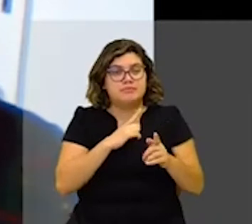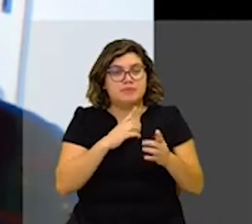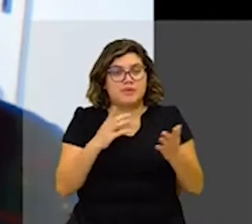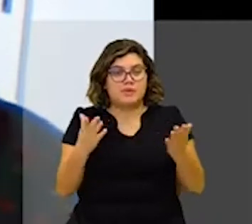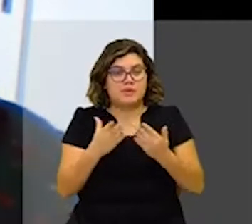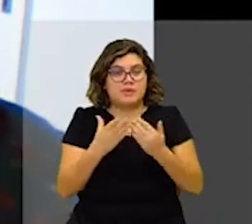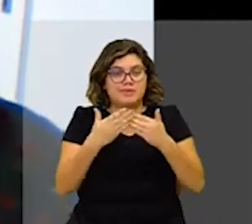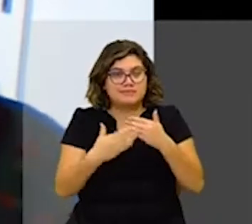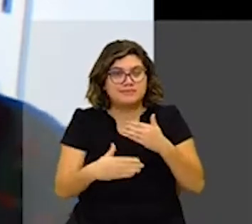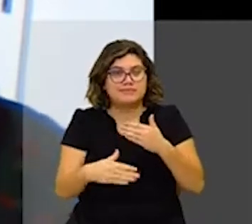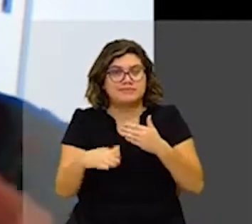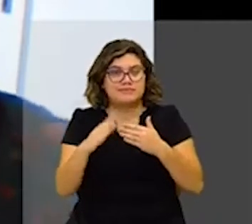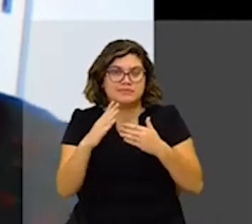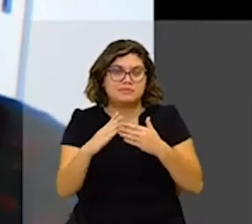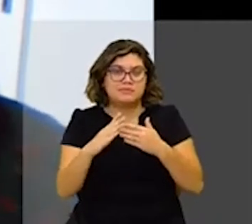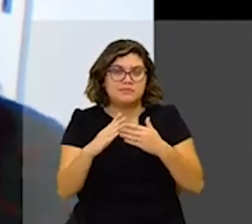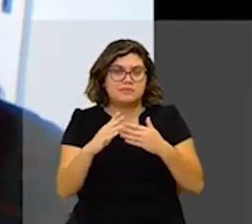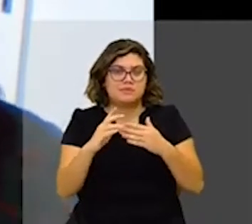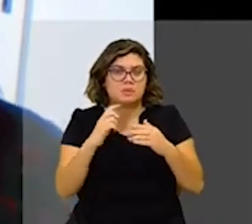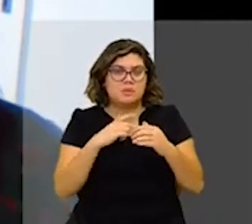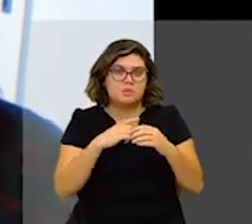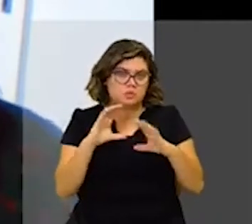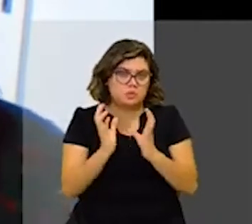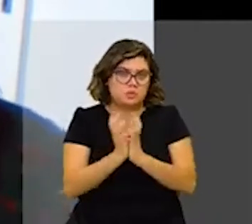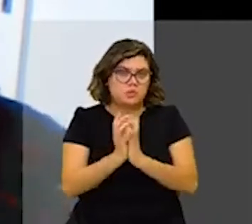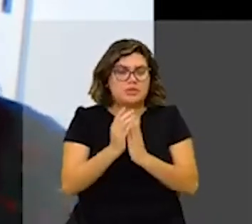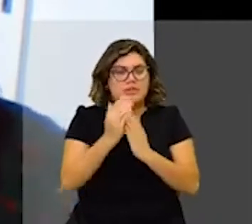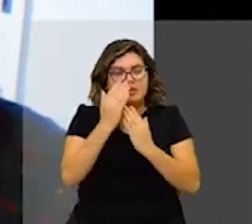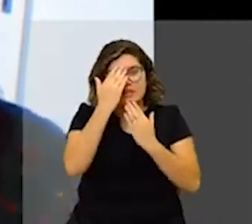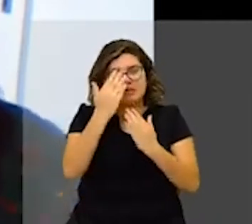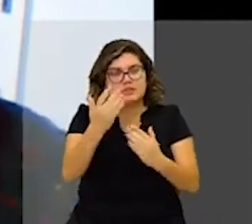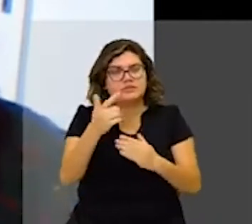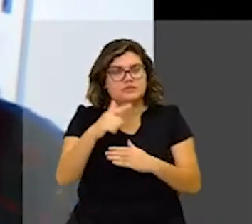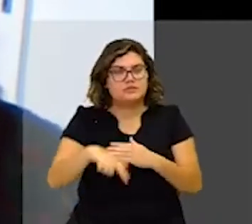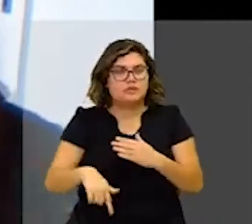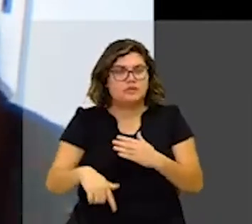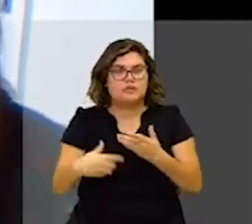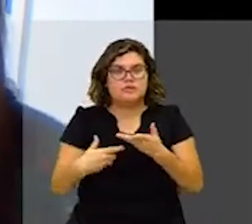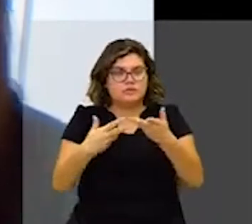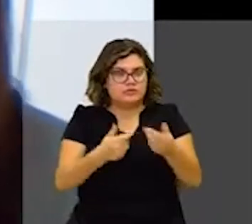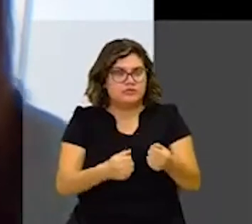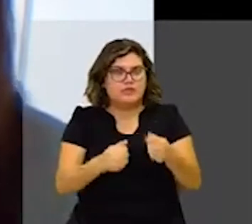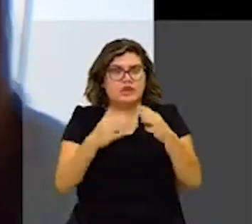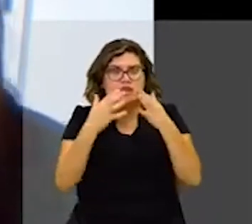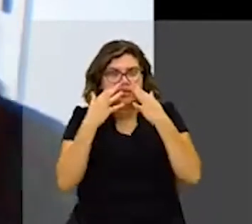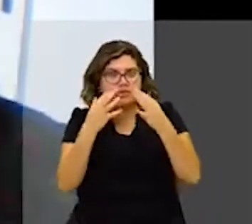pelo falar com ele eu agradeço Mais Uma Vez pelo convite pela atenção ficou disposição também